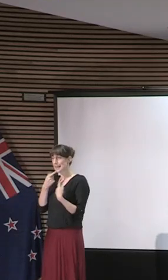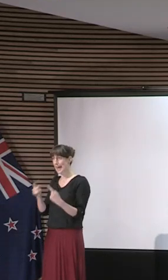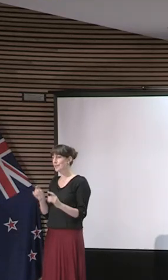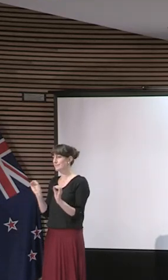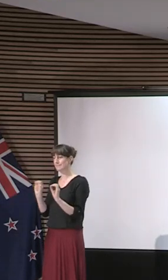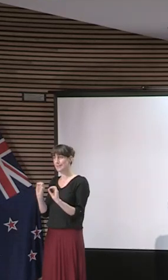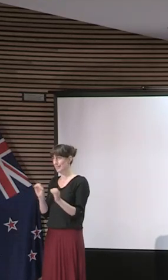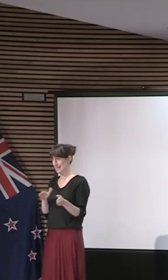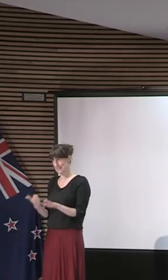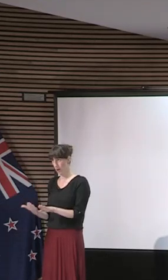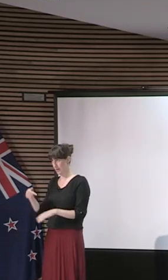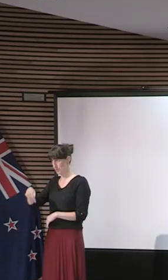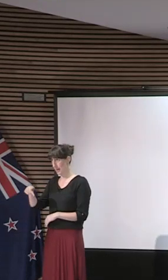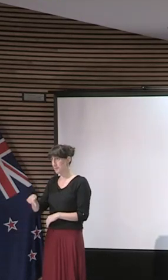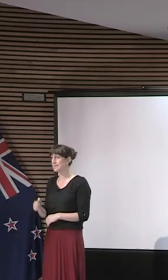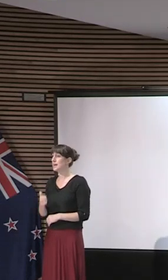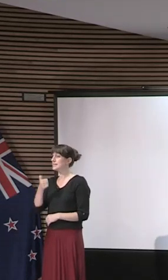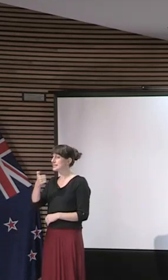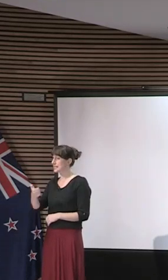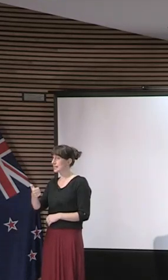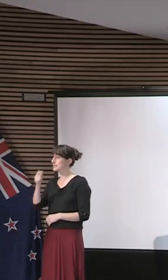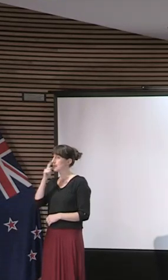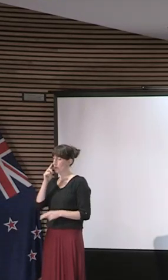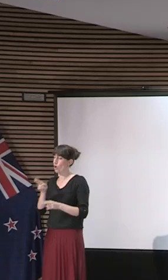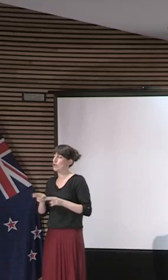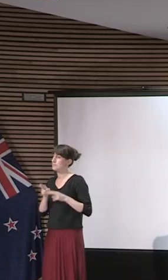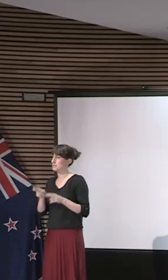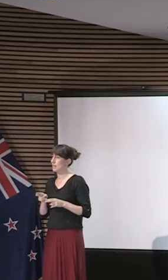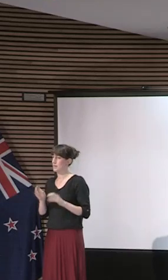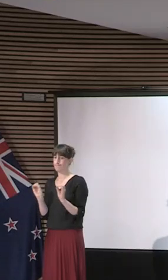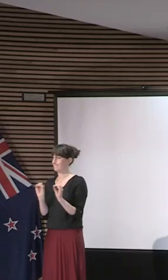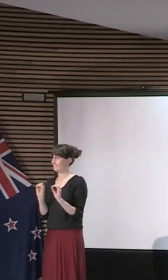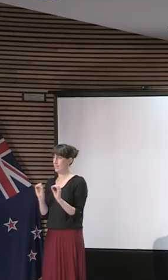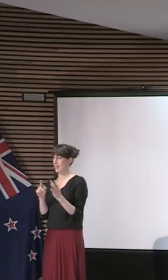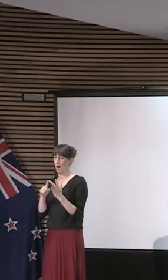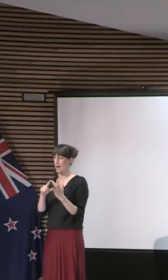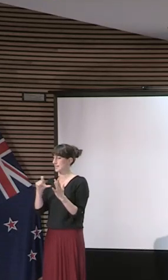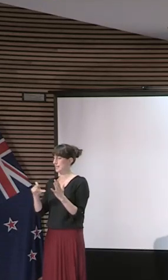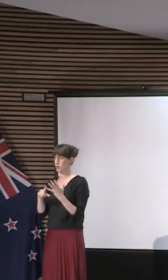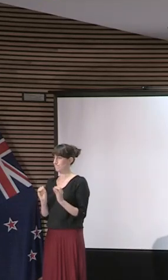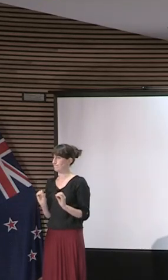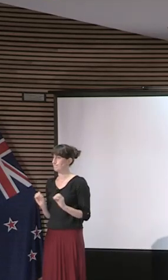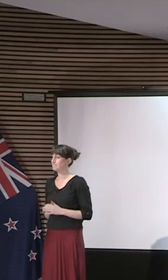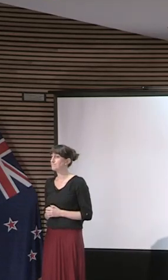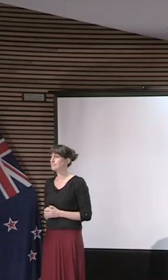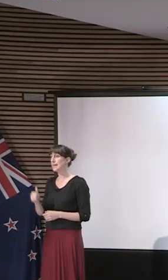nga nama take ki a WHO ka mahi tonu ana, na ko te 1,126. He pai ki te kii, kaore ano kia mate